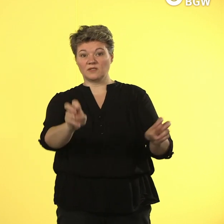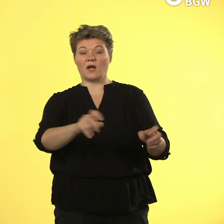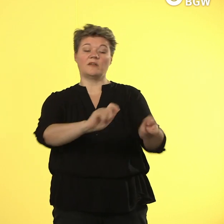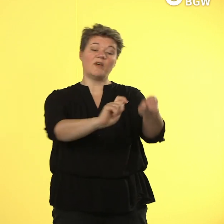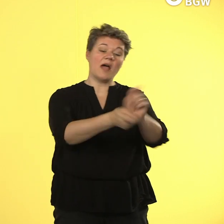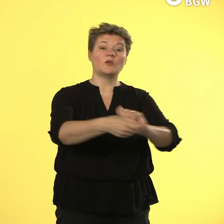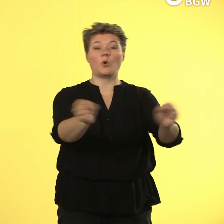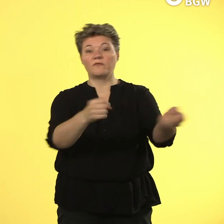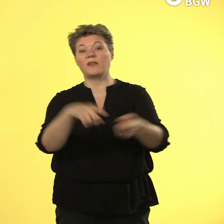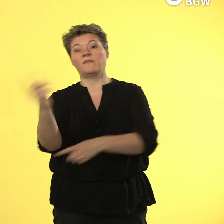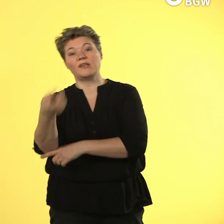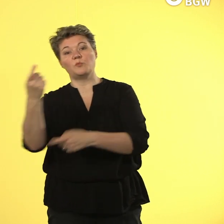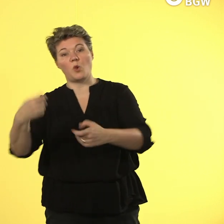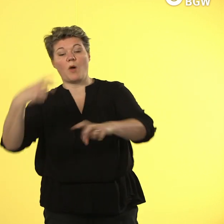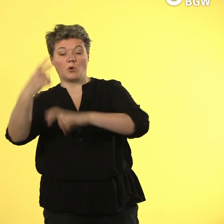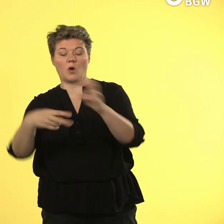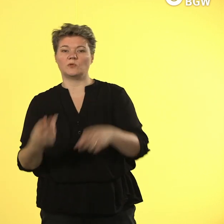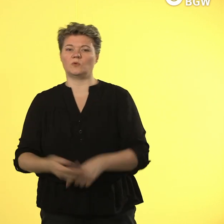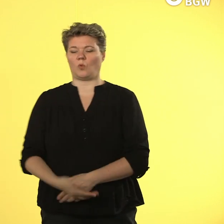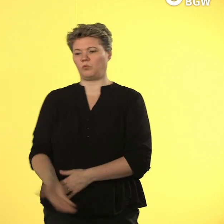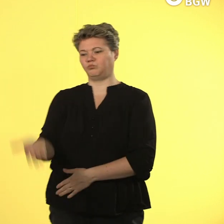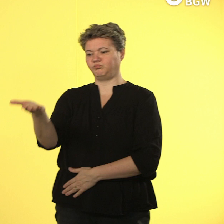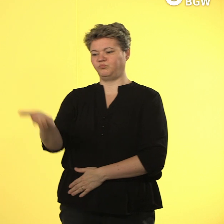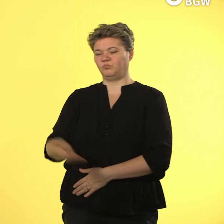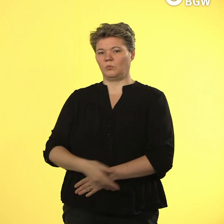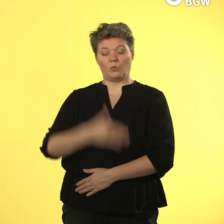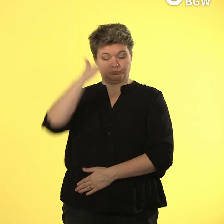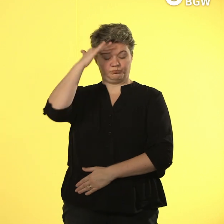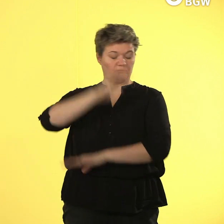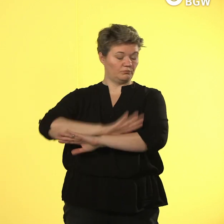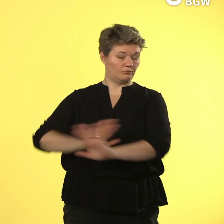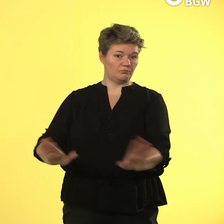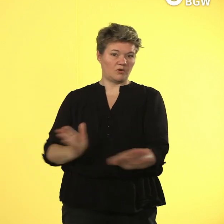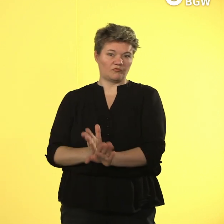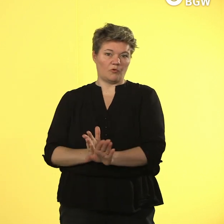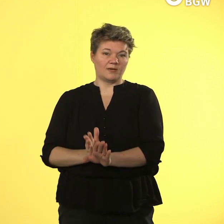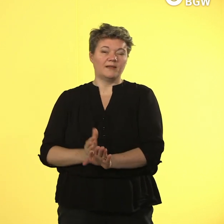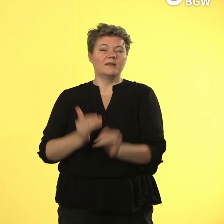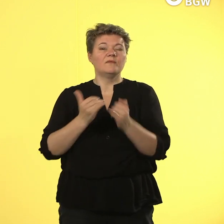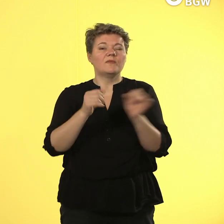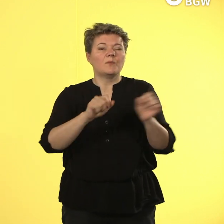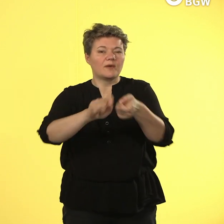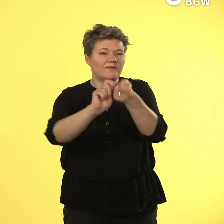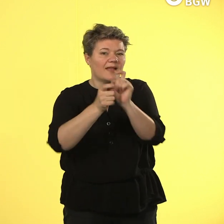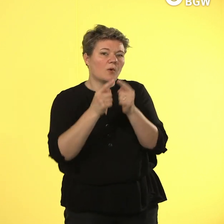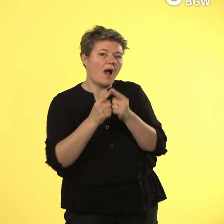solche Veränderungen anders zu gestalten? Wie kann ich letztendlich den Stress minimieren? Das ist hier das Geheimnis.